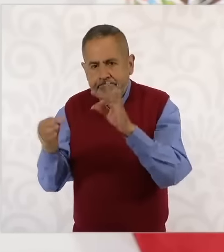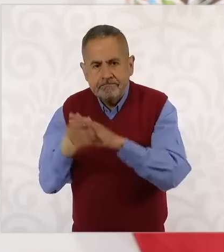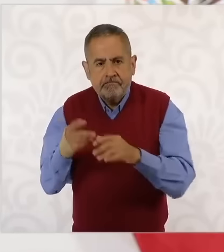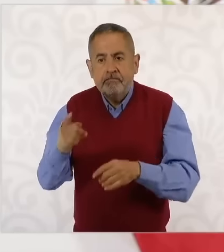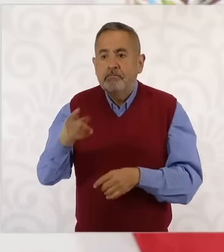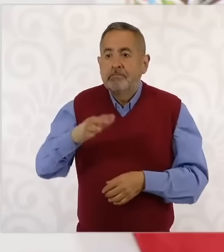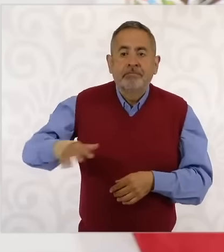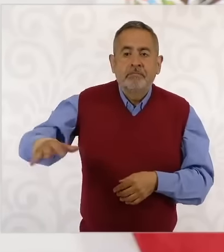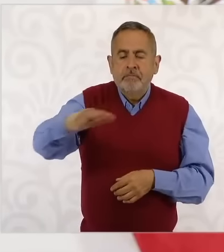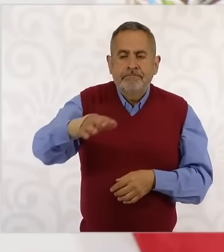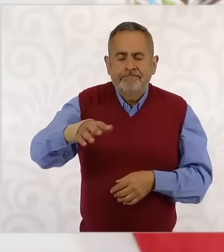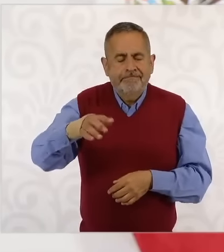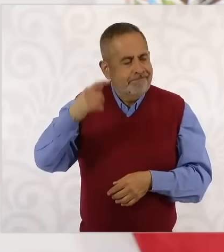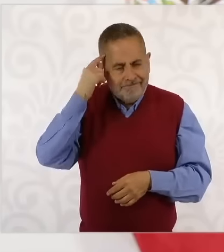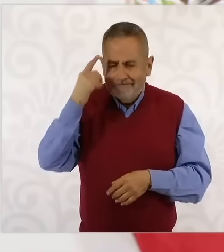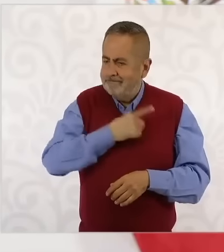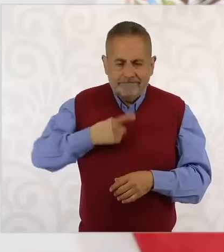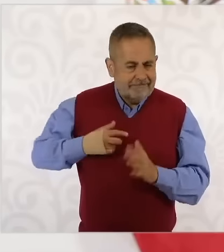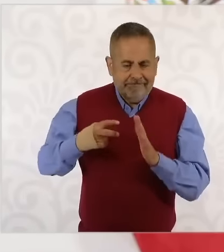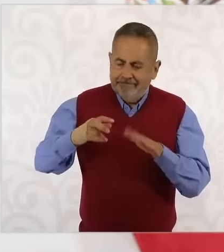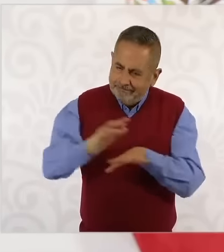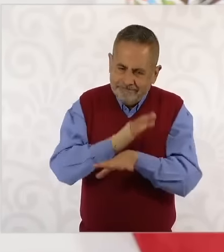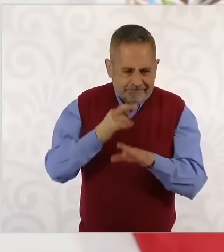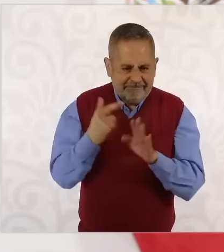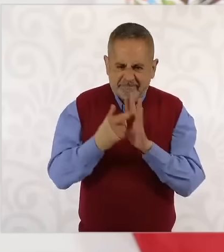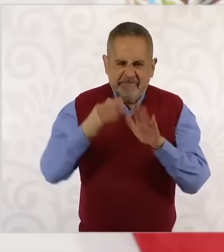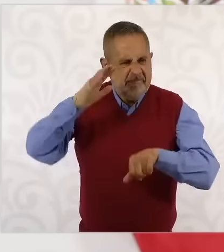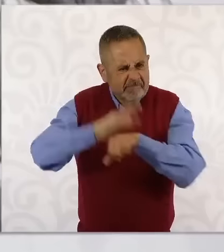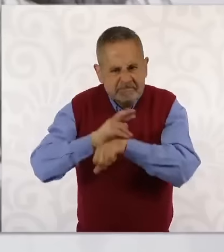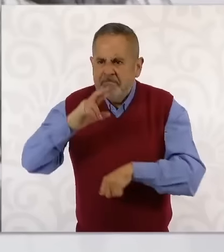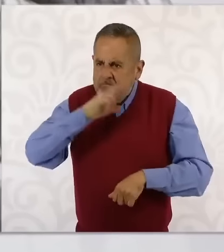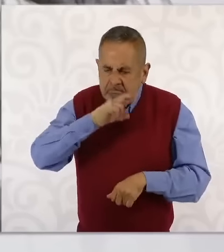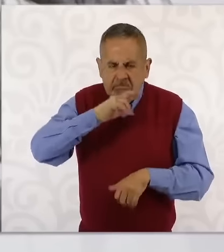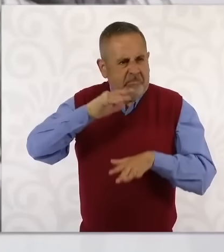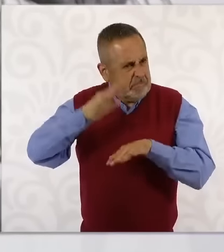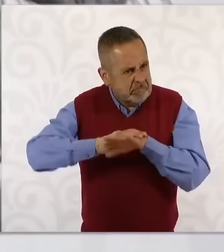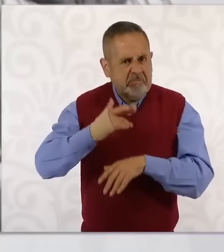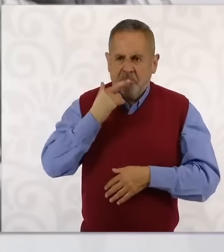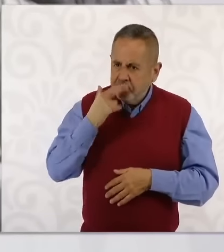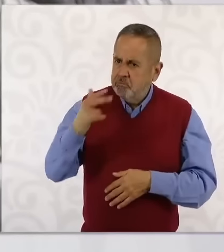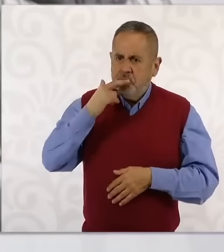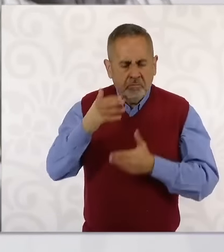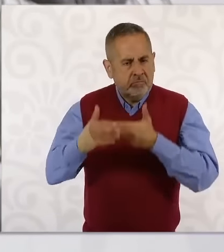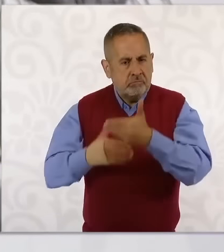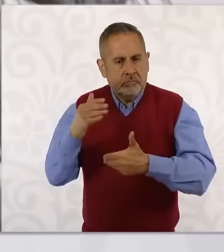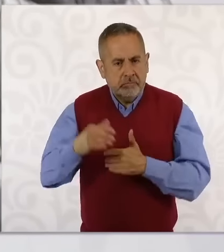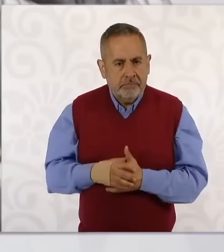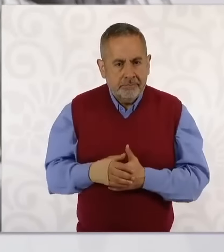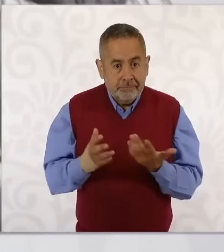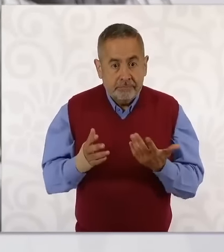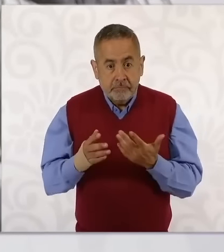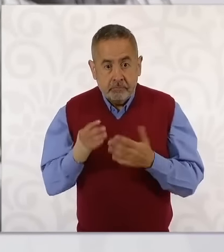de los protocolos y todo lo que tenemos que hacer una vez que eh se cierre el periodo de emergencia.